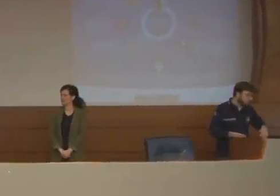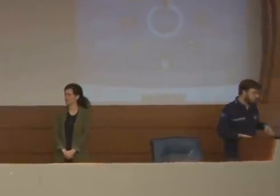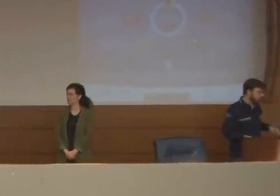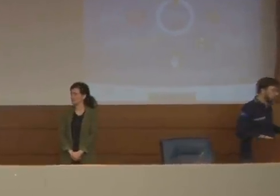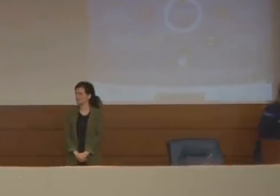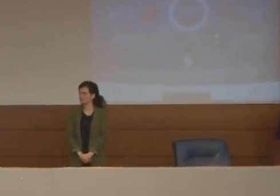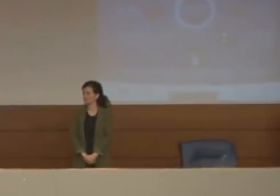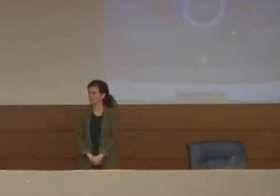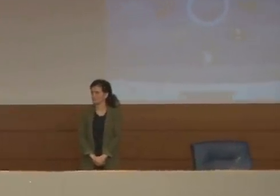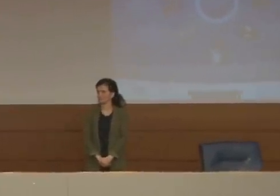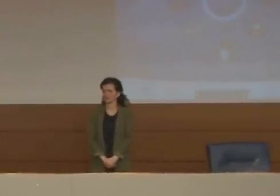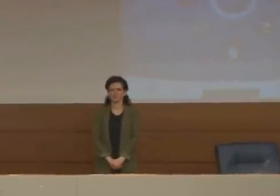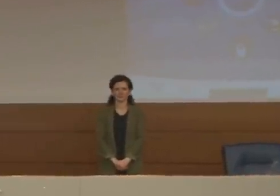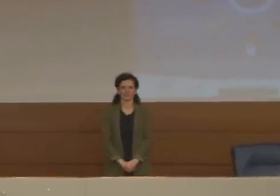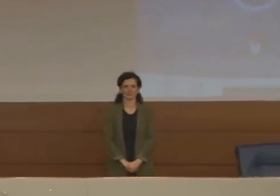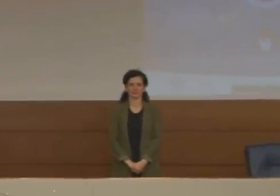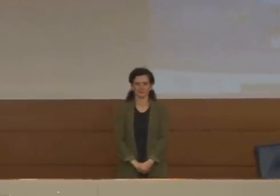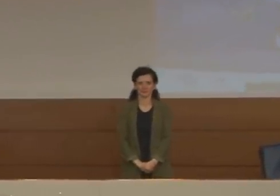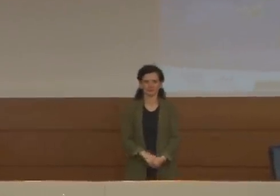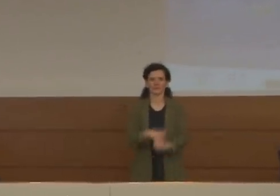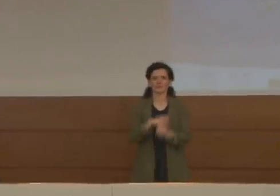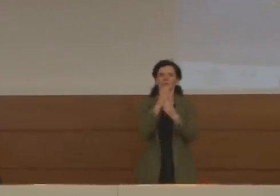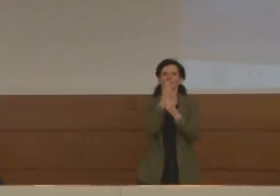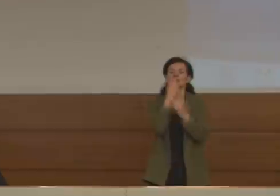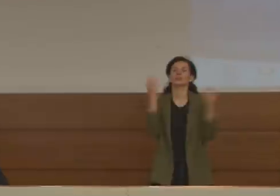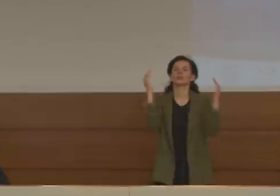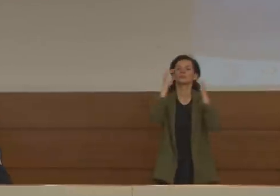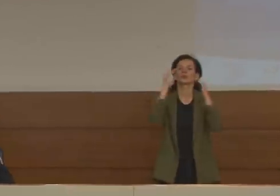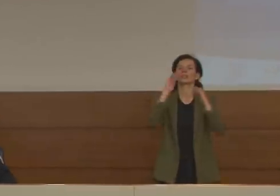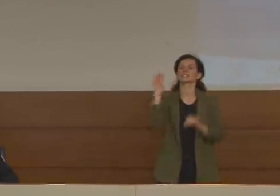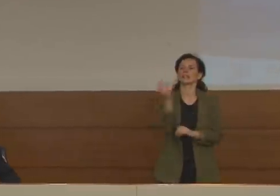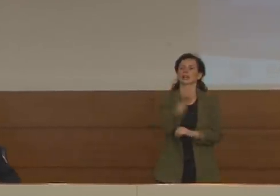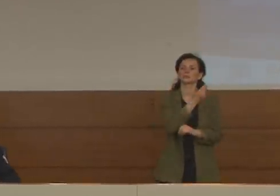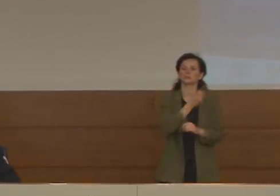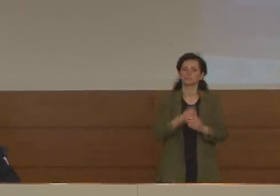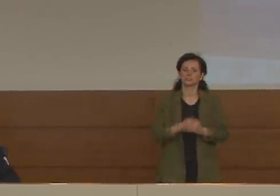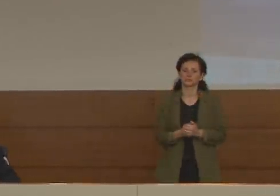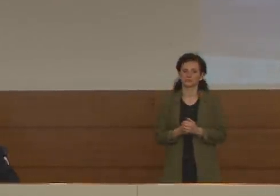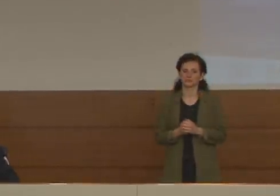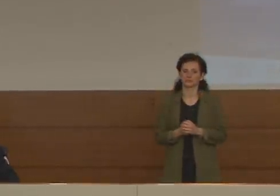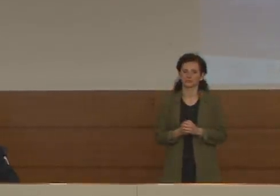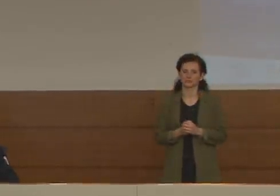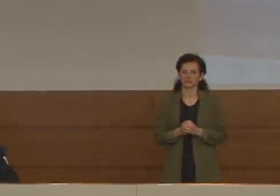Buonasera, buonasera a tutti. Voglio ringraziare innanzitutto il Professor